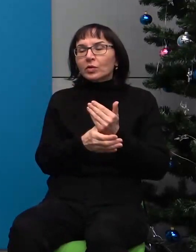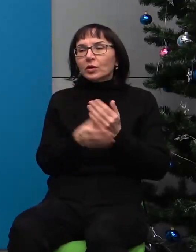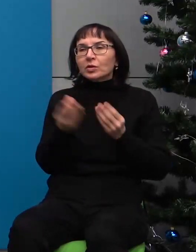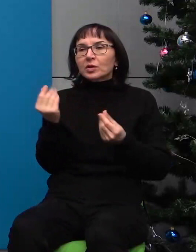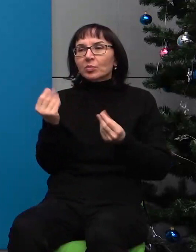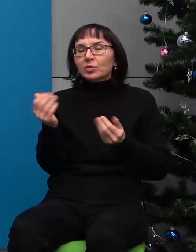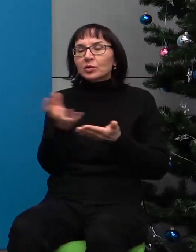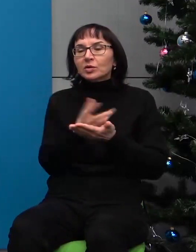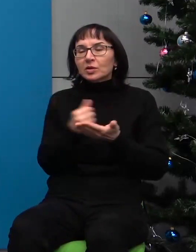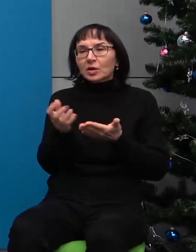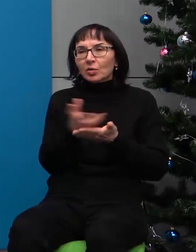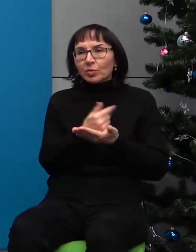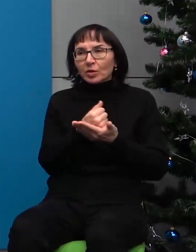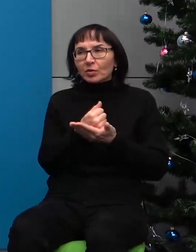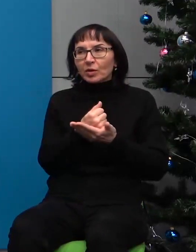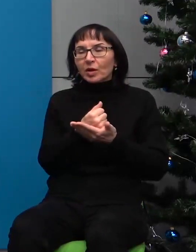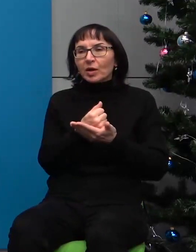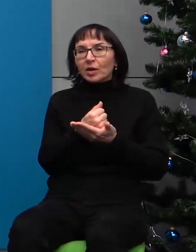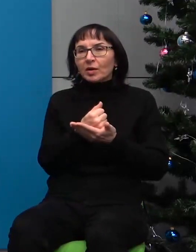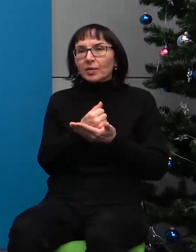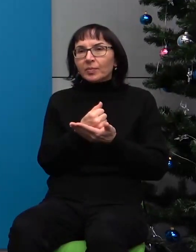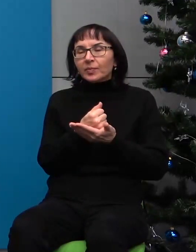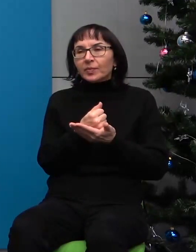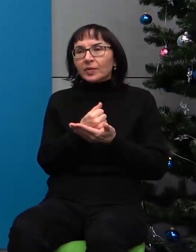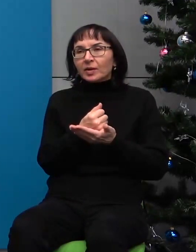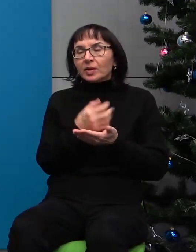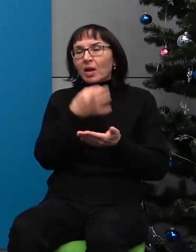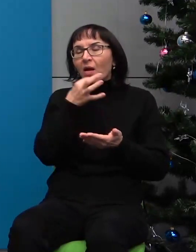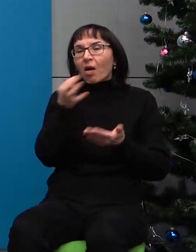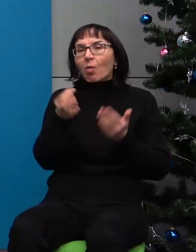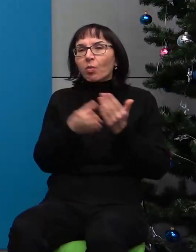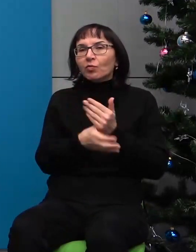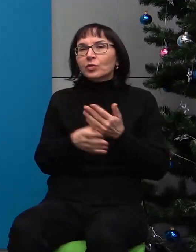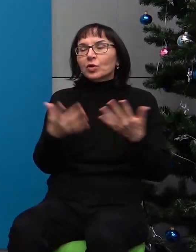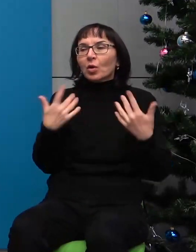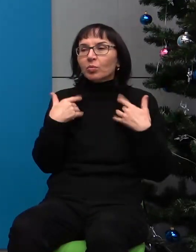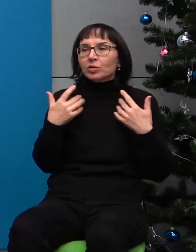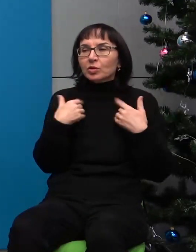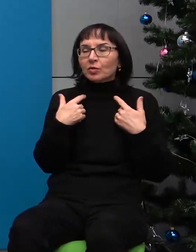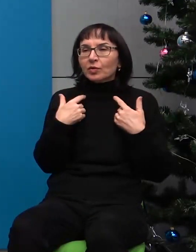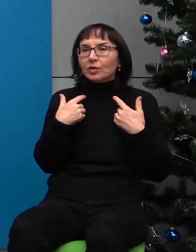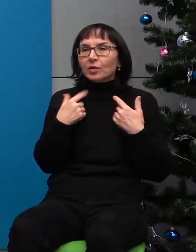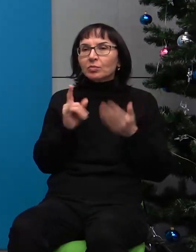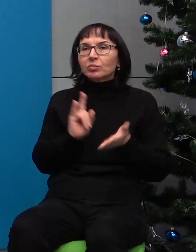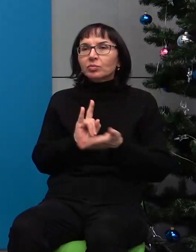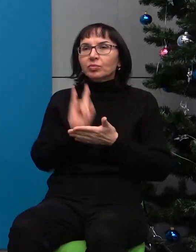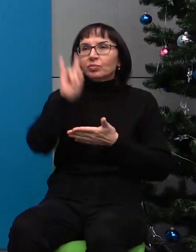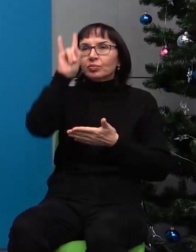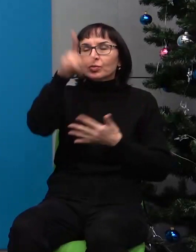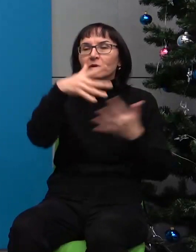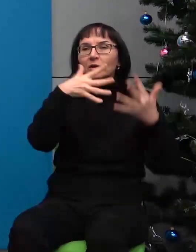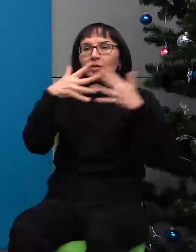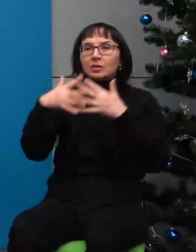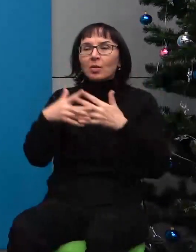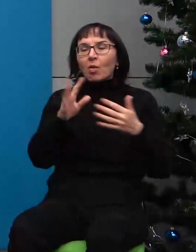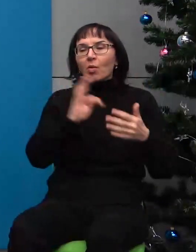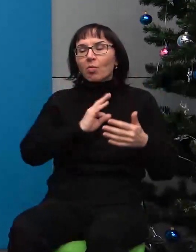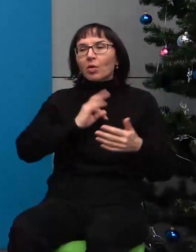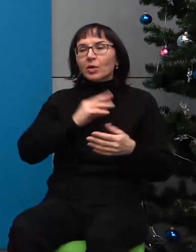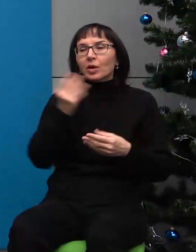to za pieniądze zarobione na tej powieści obyczajowej dla mas, poleciałem do Stanów za własne pieniądze, by zbierać materiały